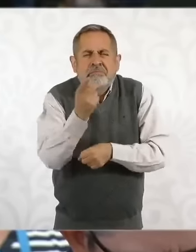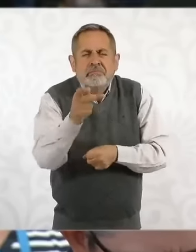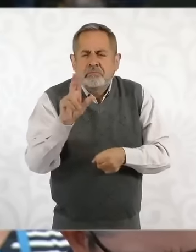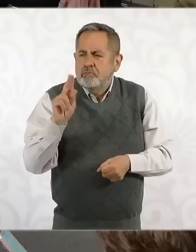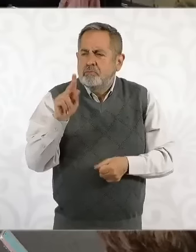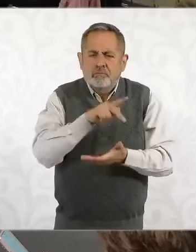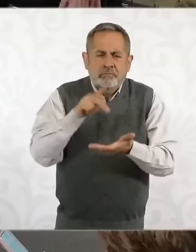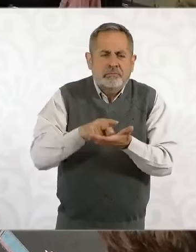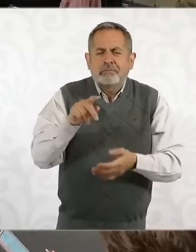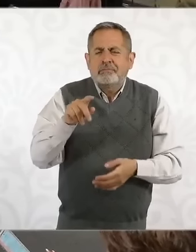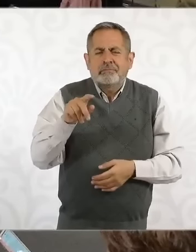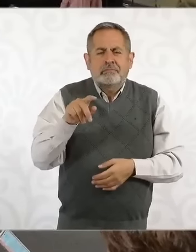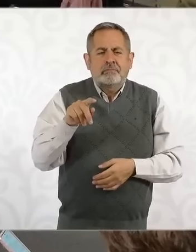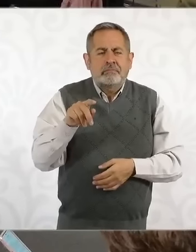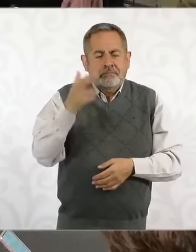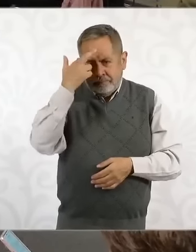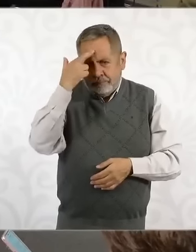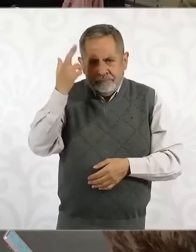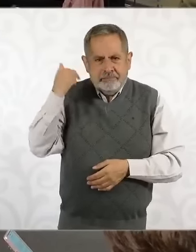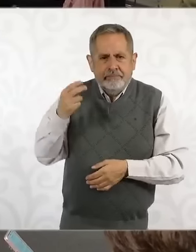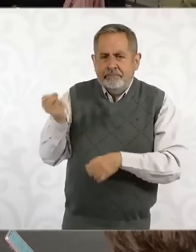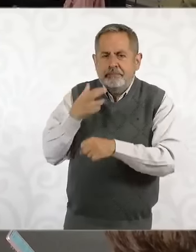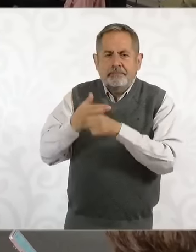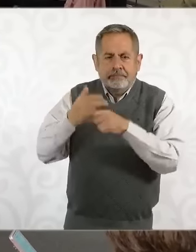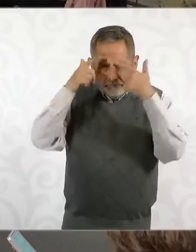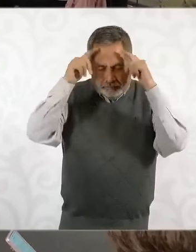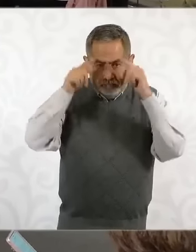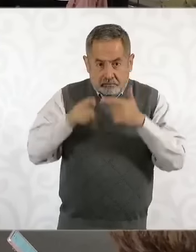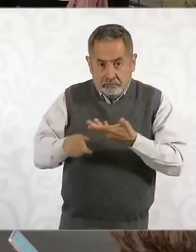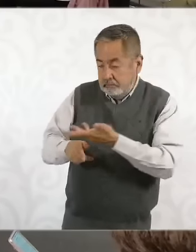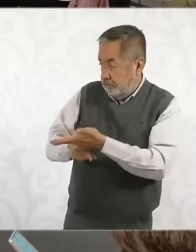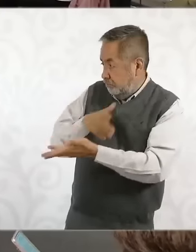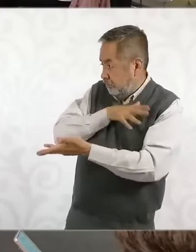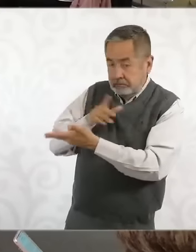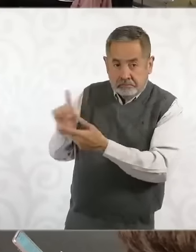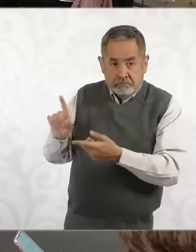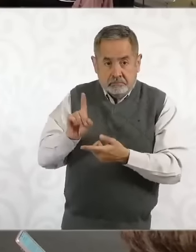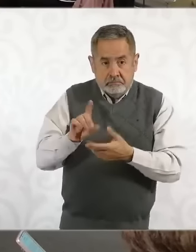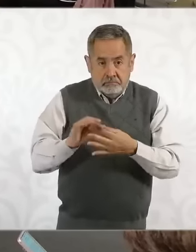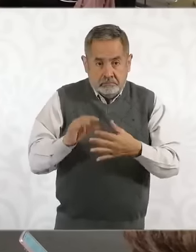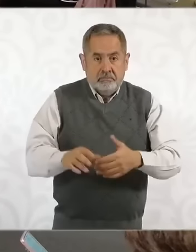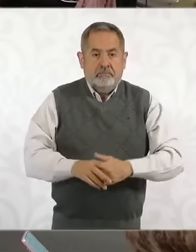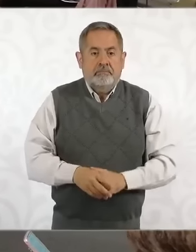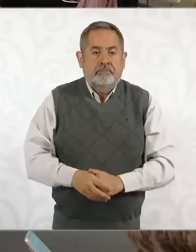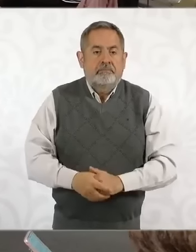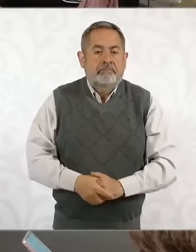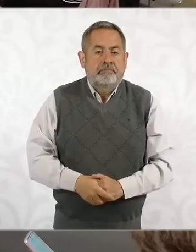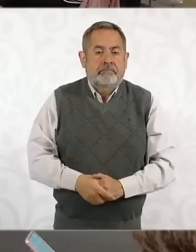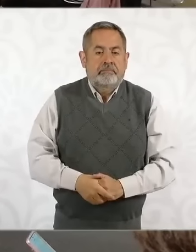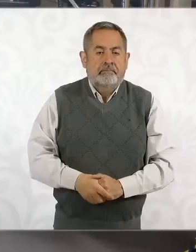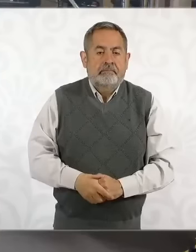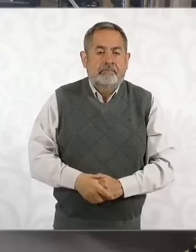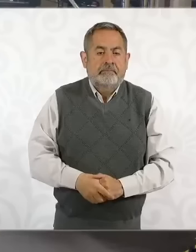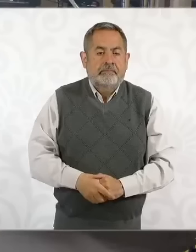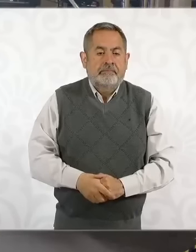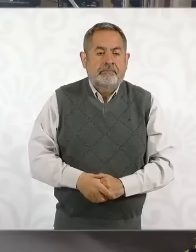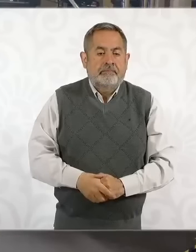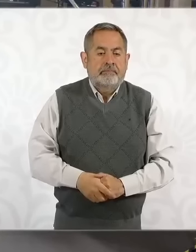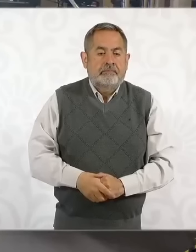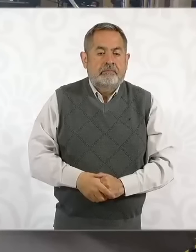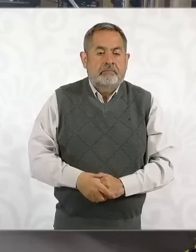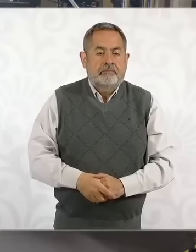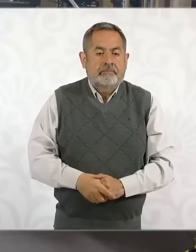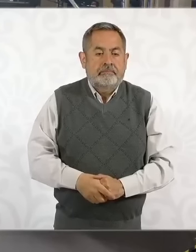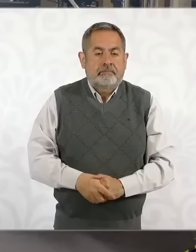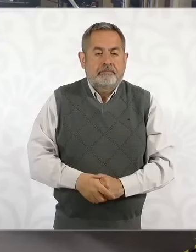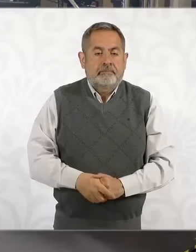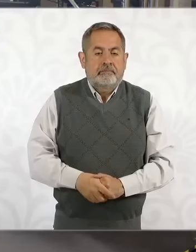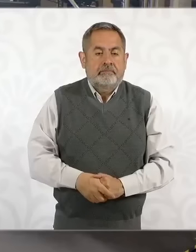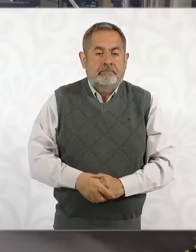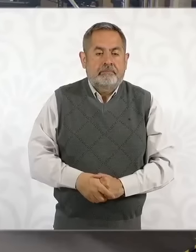altamar? Así es. Incautadas por la Secretaría de María. Si el almirante pudiera comentar.